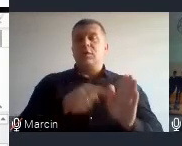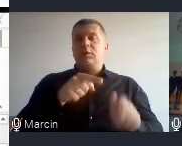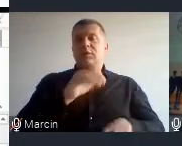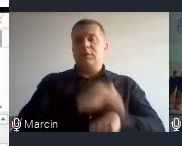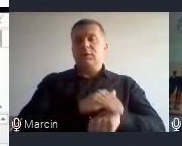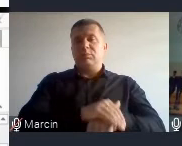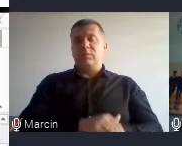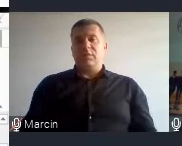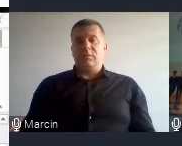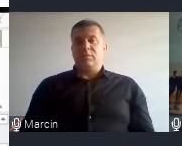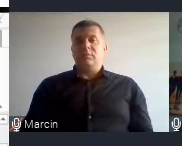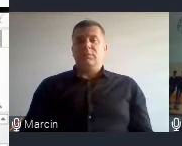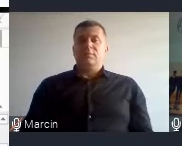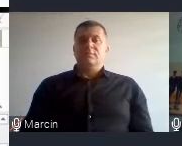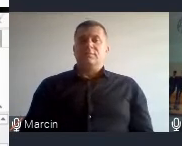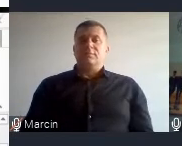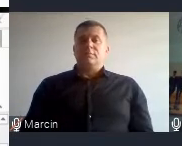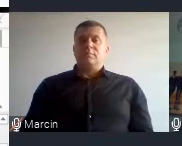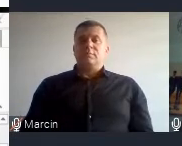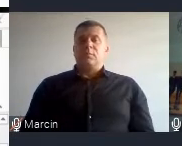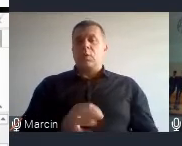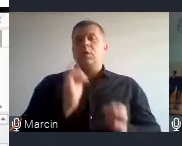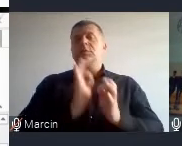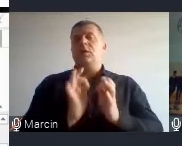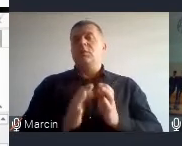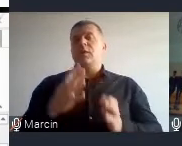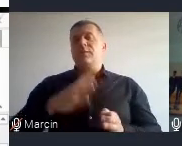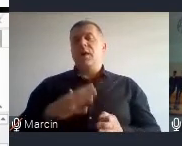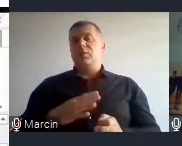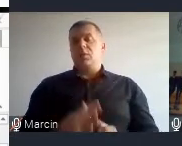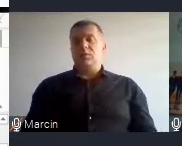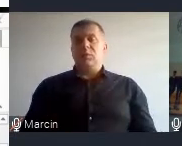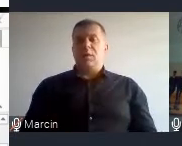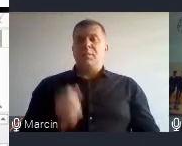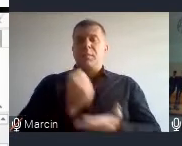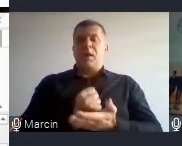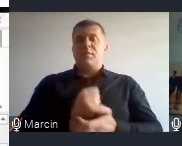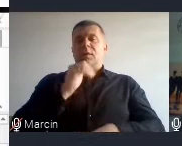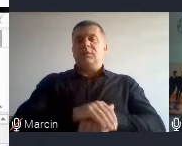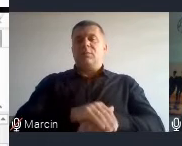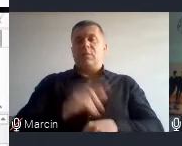Mówiąc, mówię tu tylko o szacowaniu wartości zamówienia w prawie zamówień publicznych, puki co.